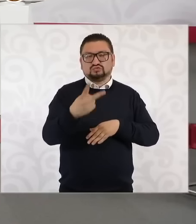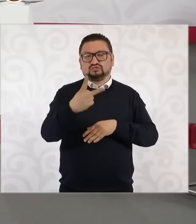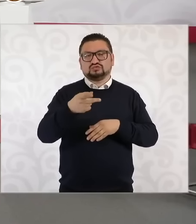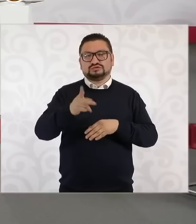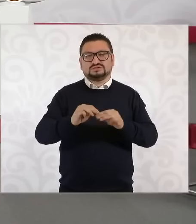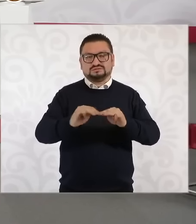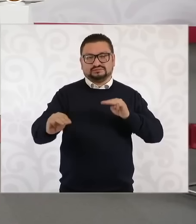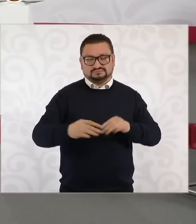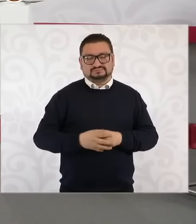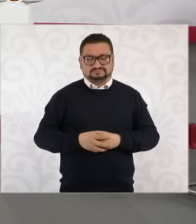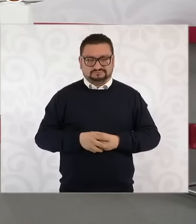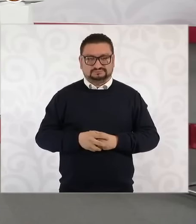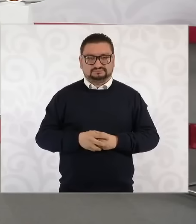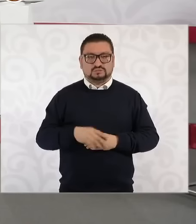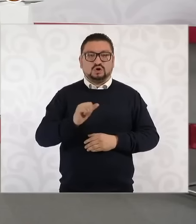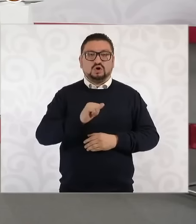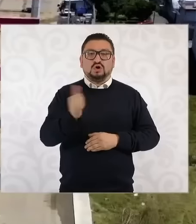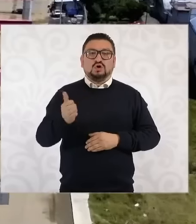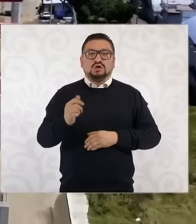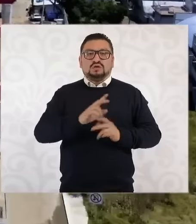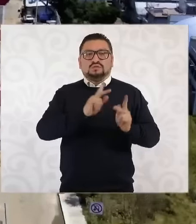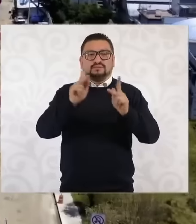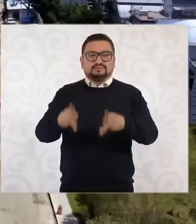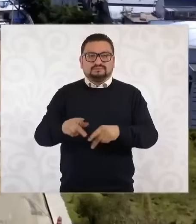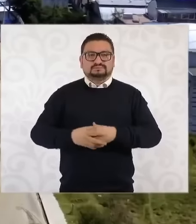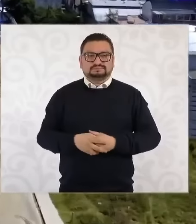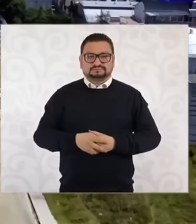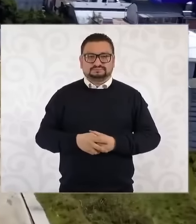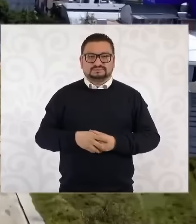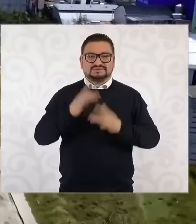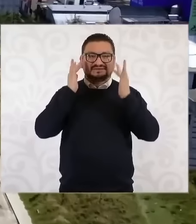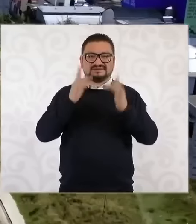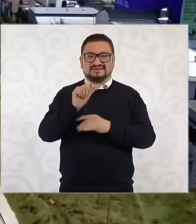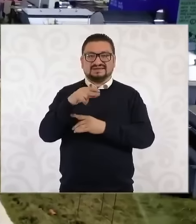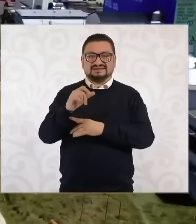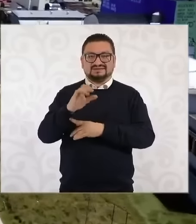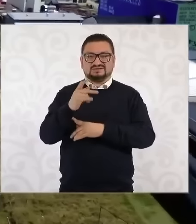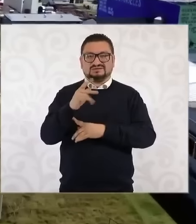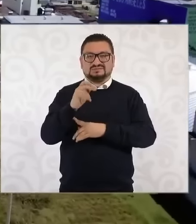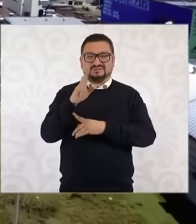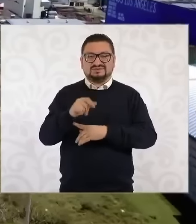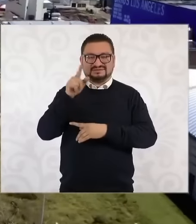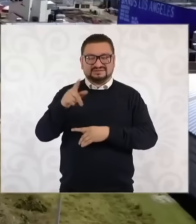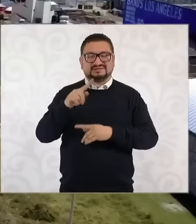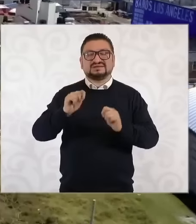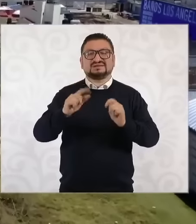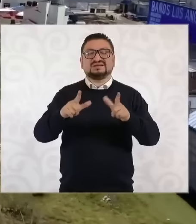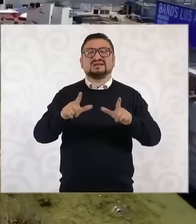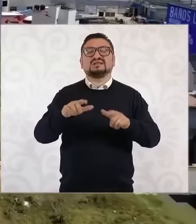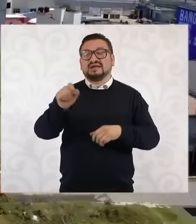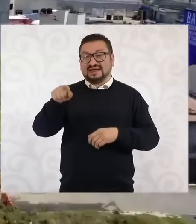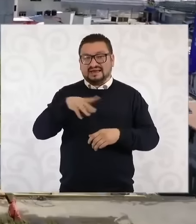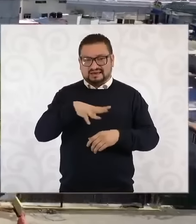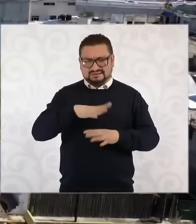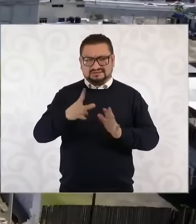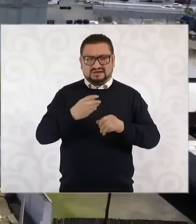siguiente, en el puente de Santana, Chautempan, en Tascala, eh ya está todo prefabricado,